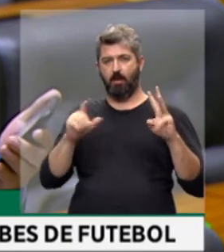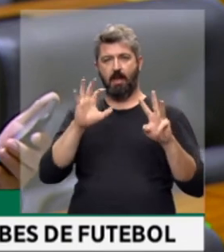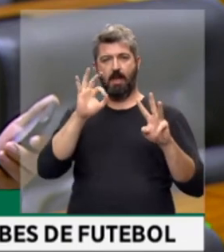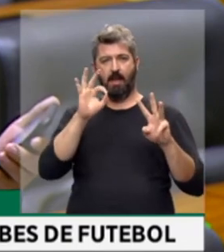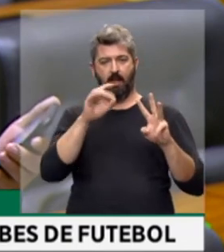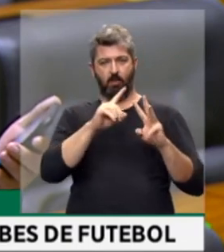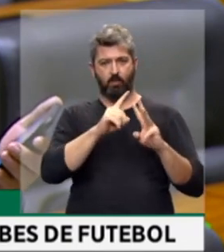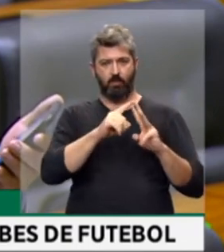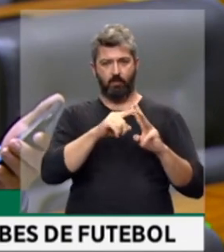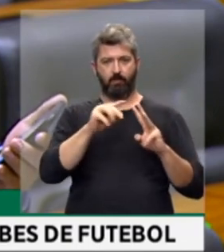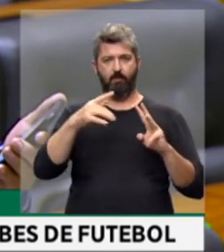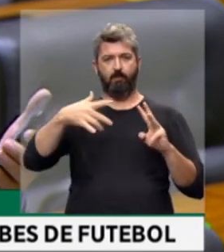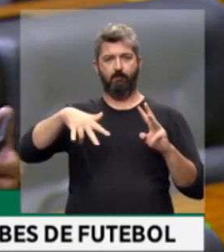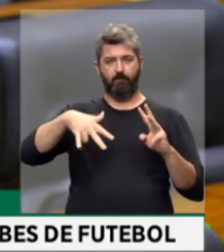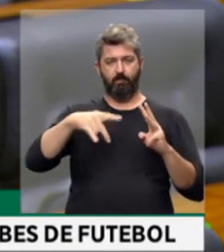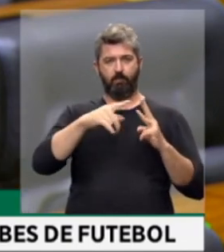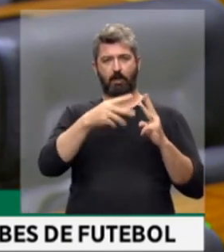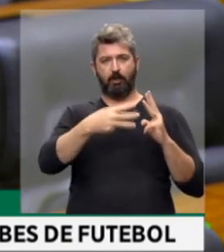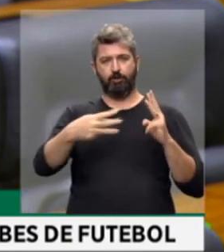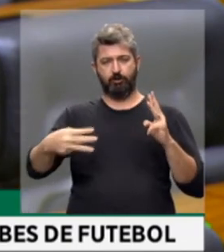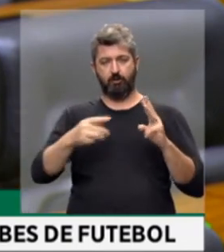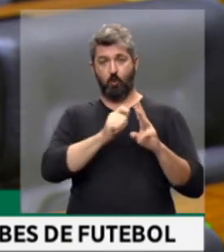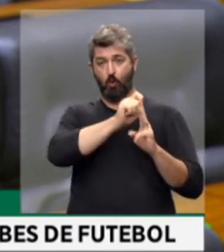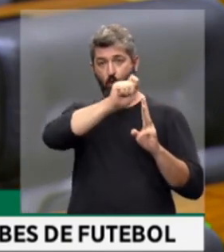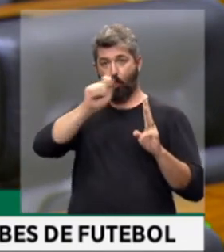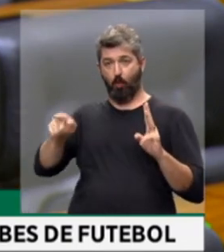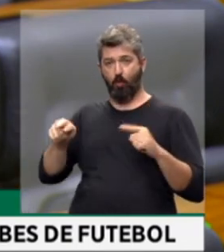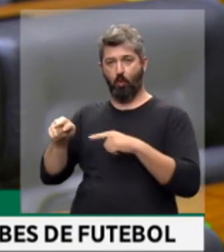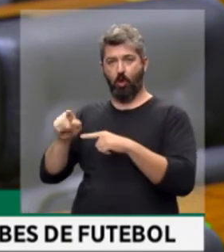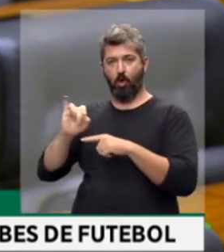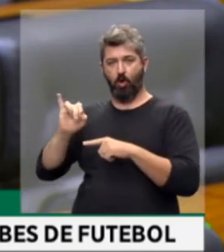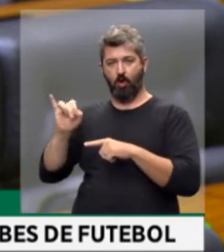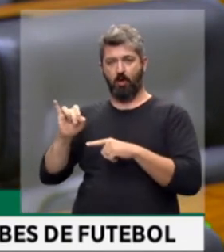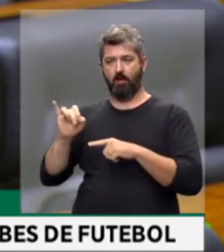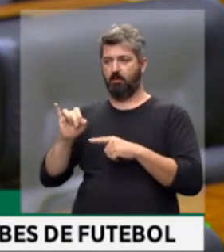, DE TELEFONIA, POR TRÊS GRANDES EMPRESAS... A... A